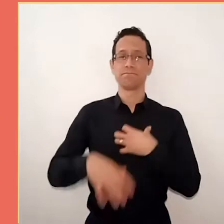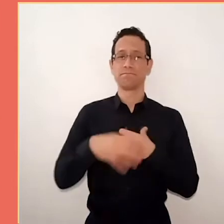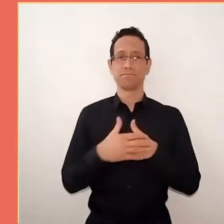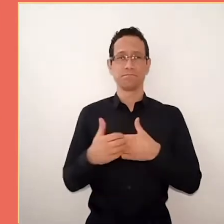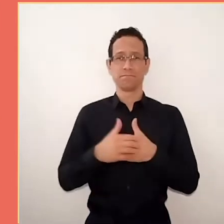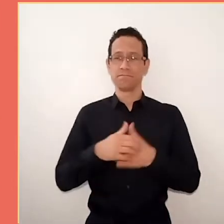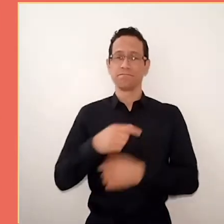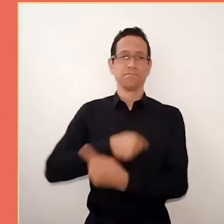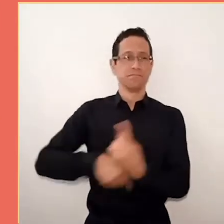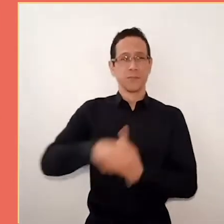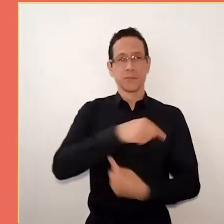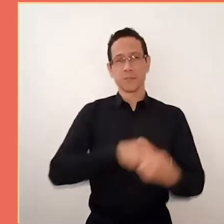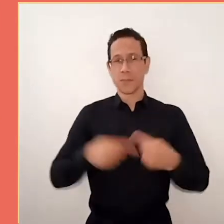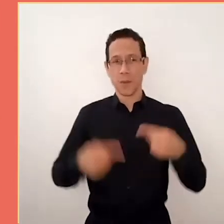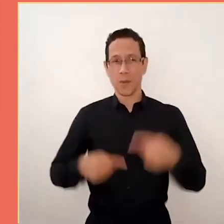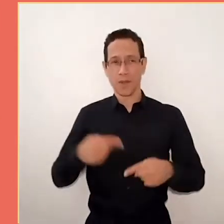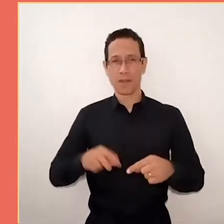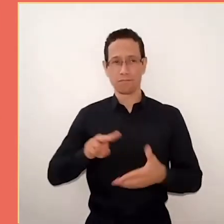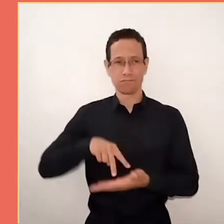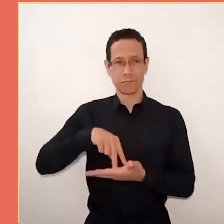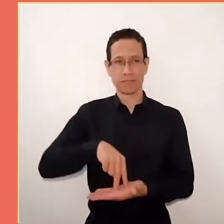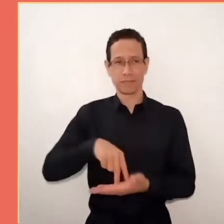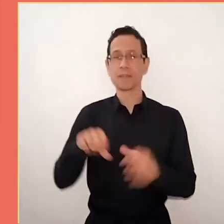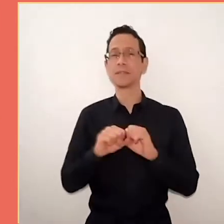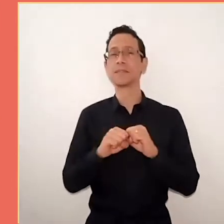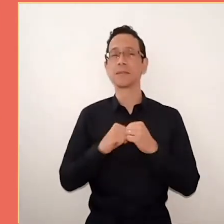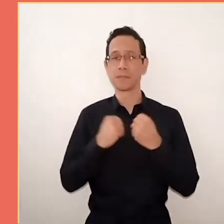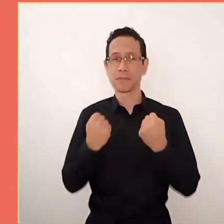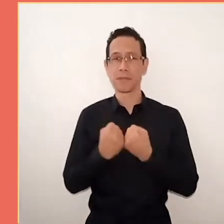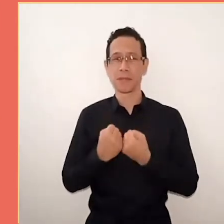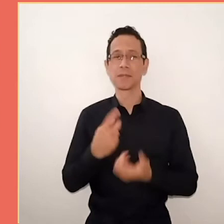Não resta a menor dúvida que este seminário sempre nos mobiliza.